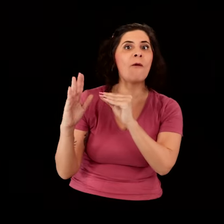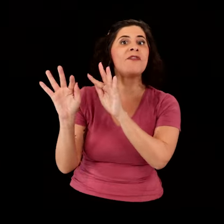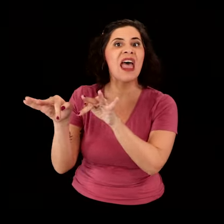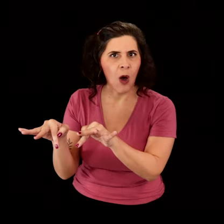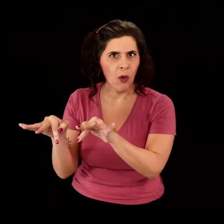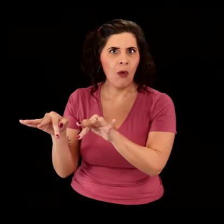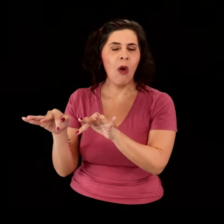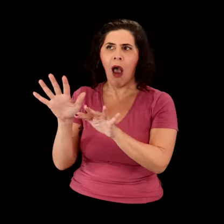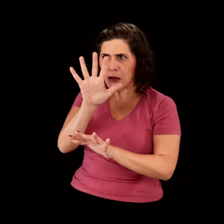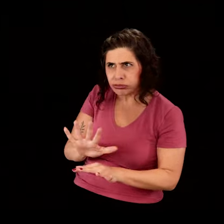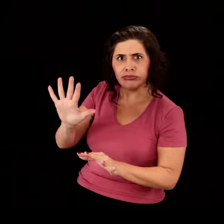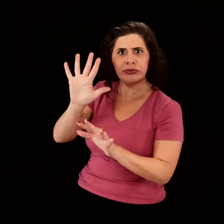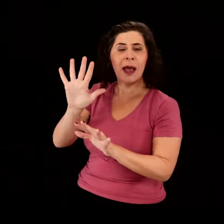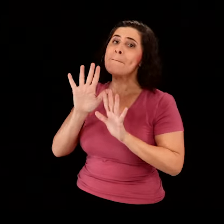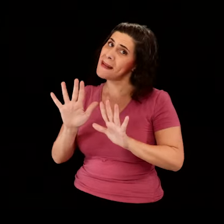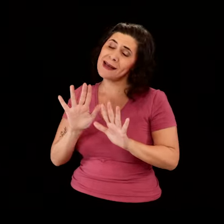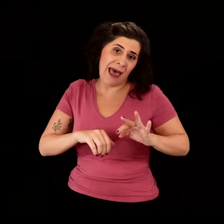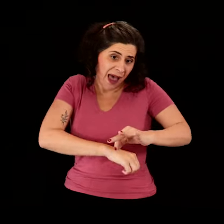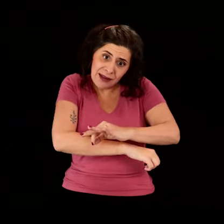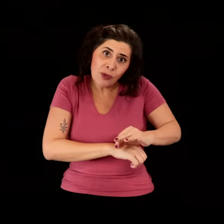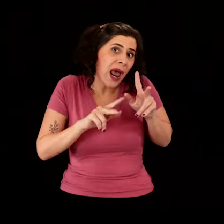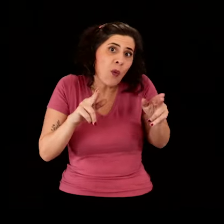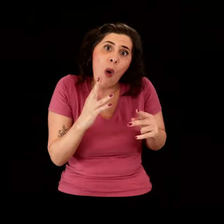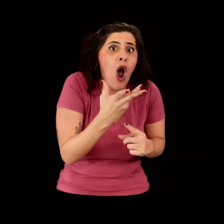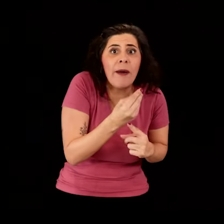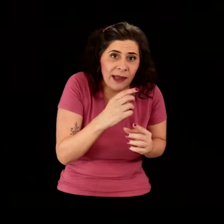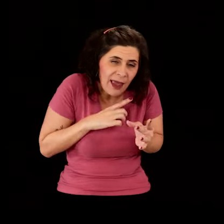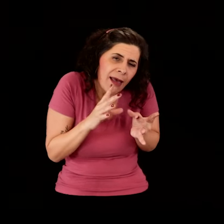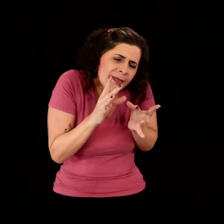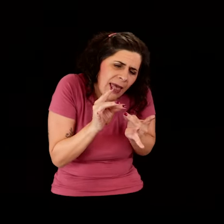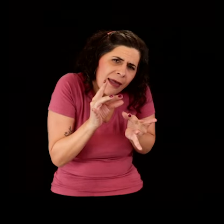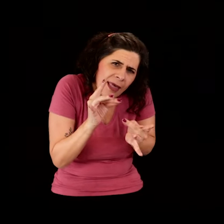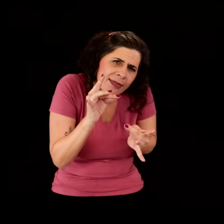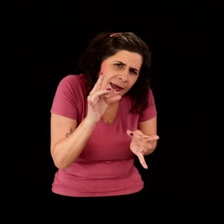mas a arquitetura é um projeto de larga escala que, como qualquer obra, tem elementos microscópicos